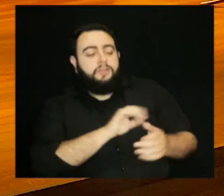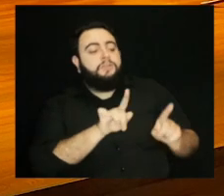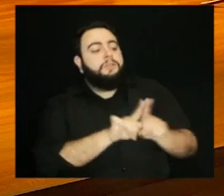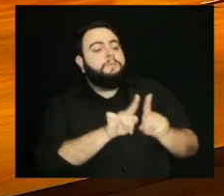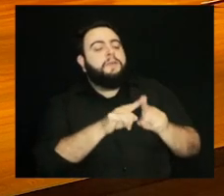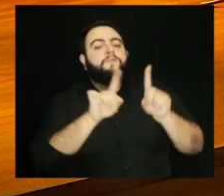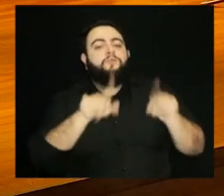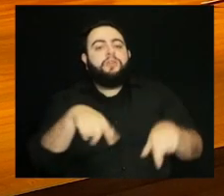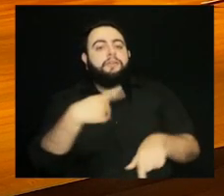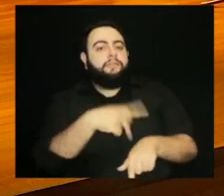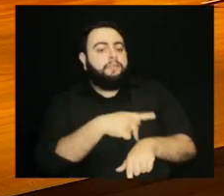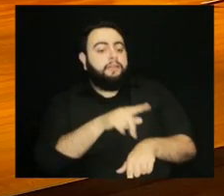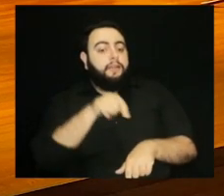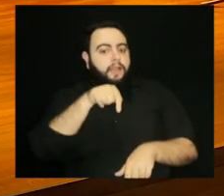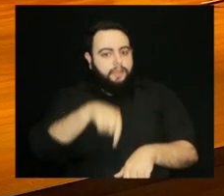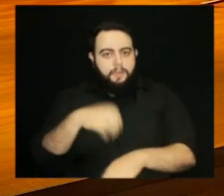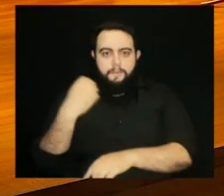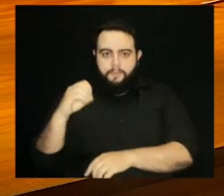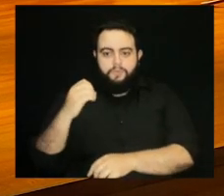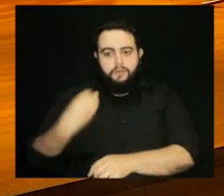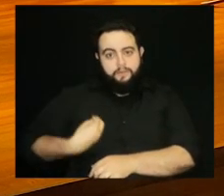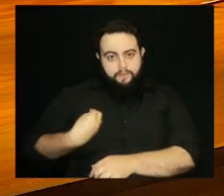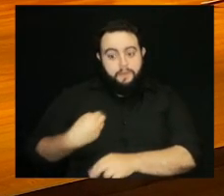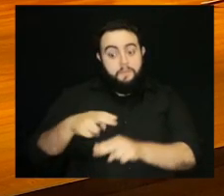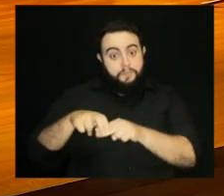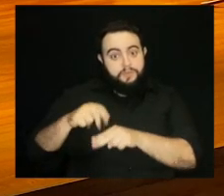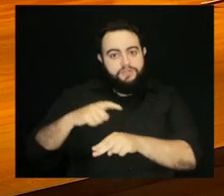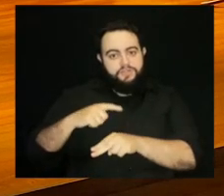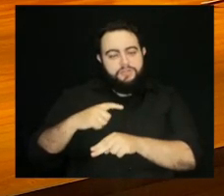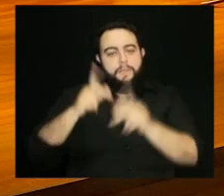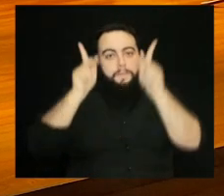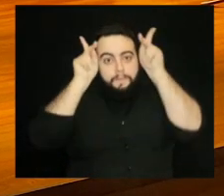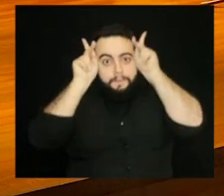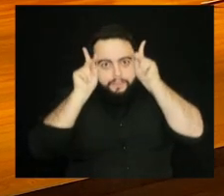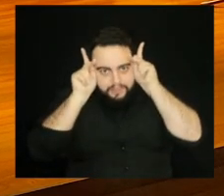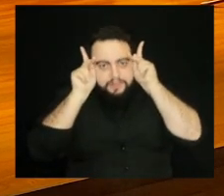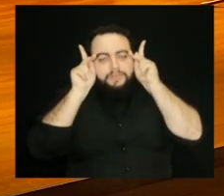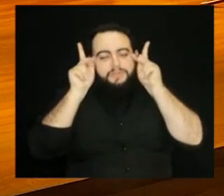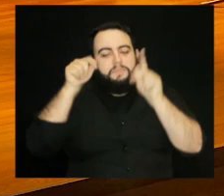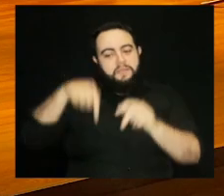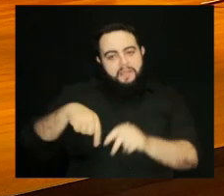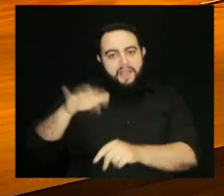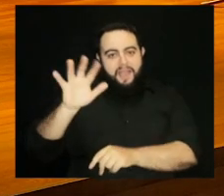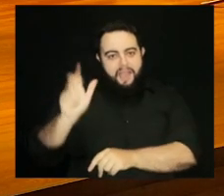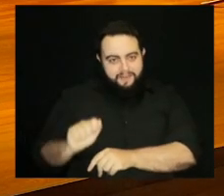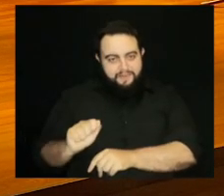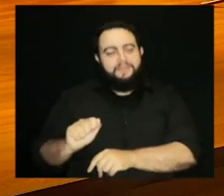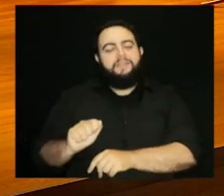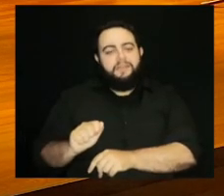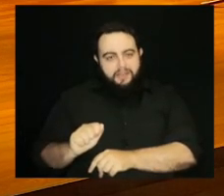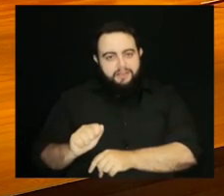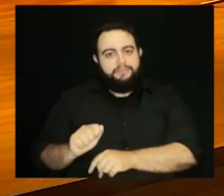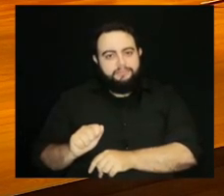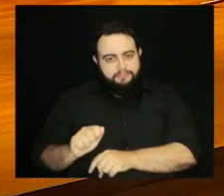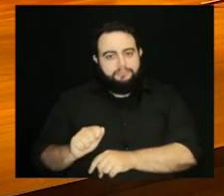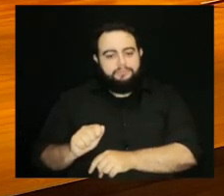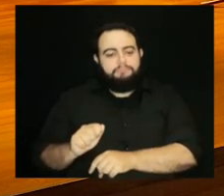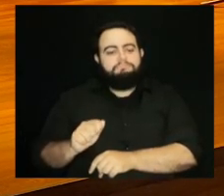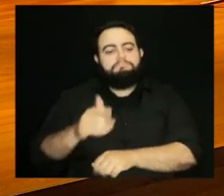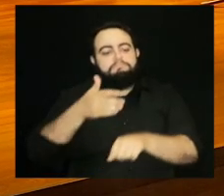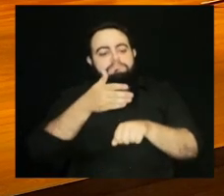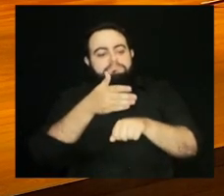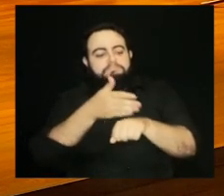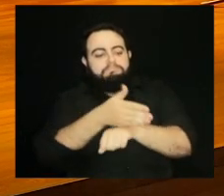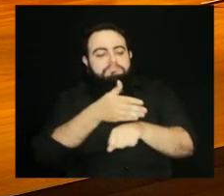Porto Alegre. Então tinha um príncipe africano com corte que frequentava o status de príncipe,